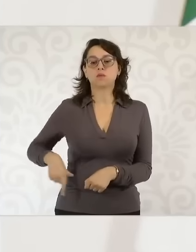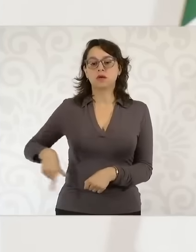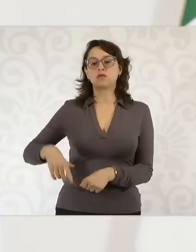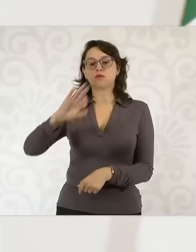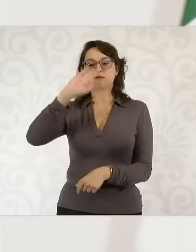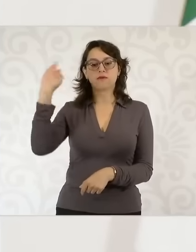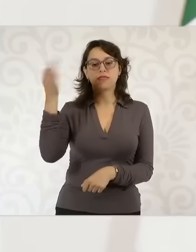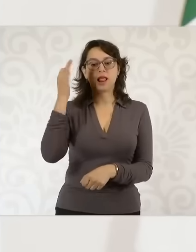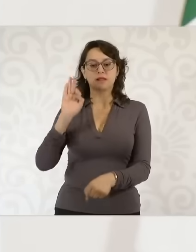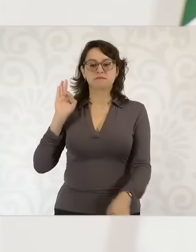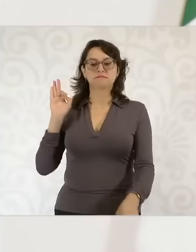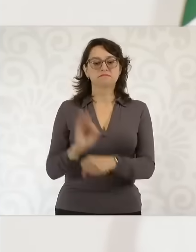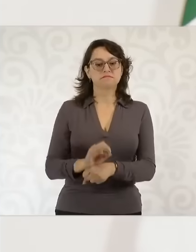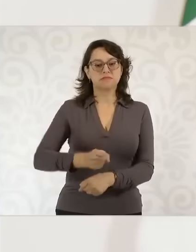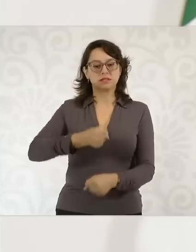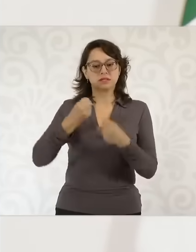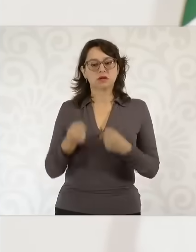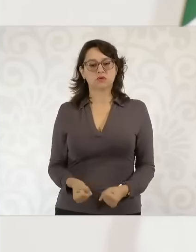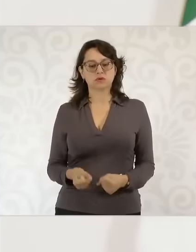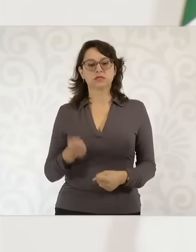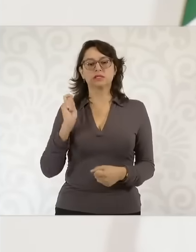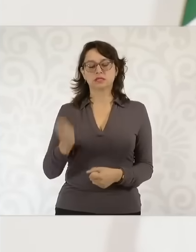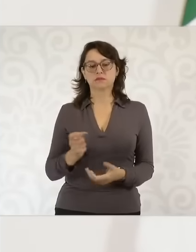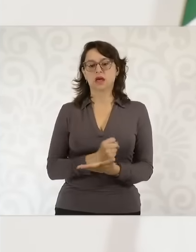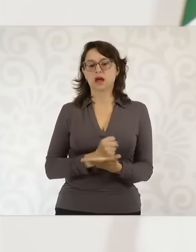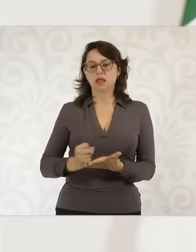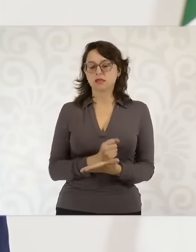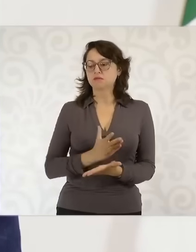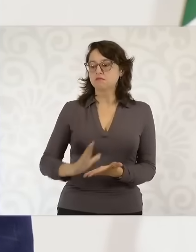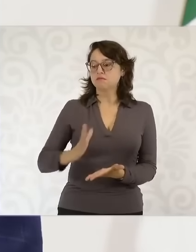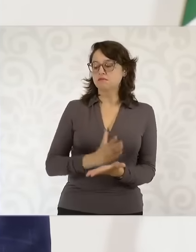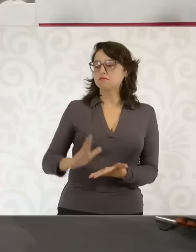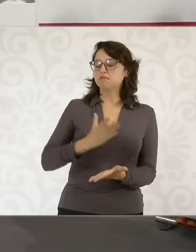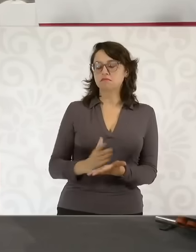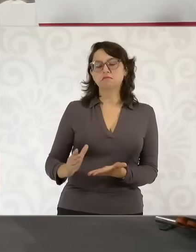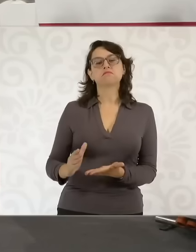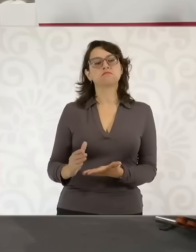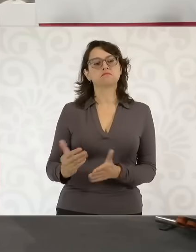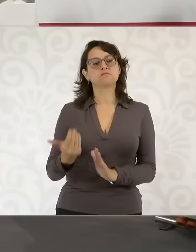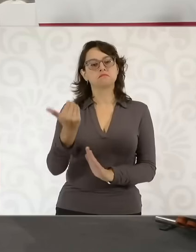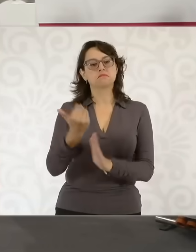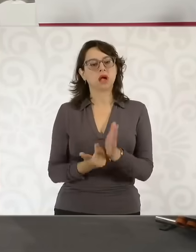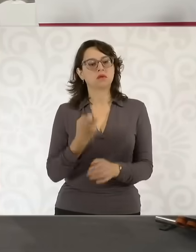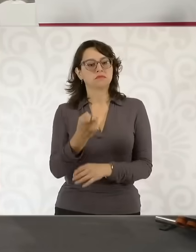hará que su costo de financiamiento será muy bajo. Por mi lado es todo, muchas gracias y más adelante